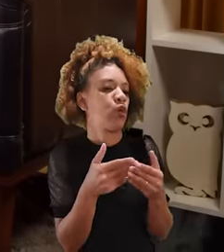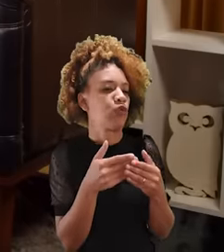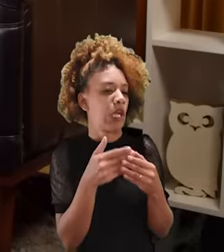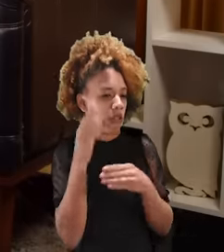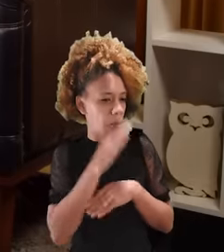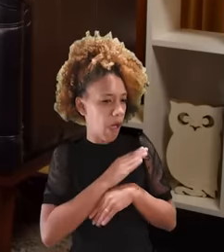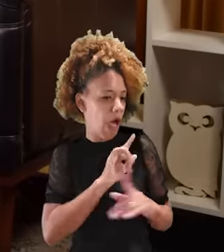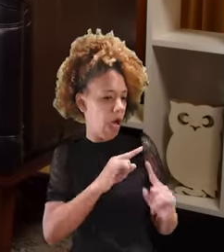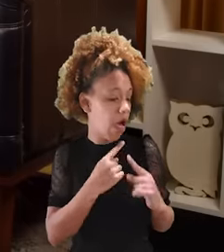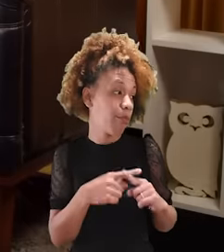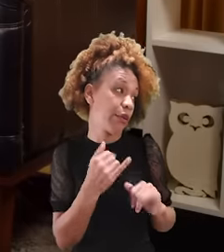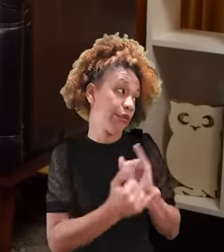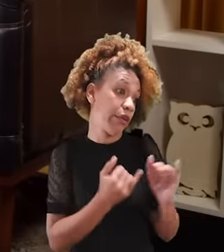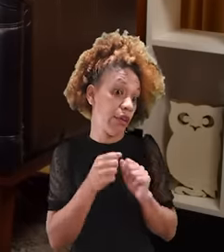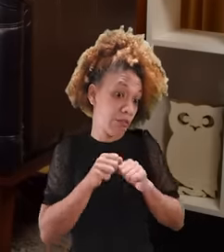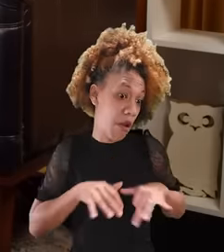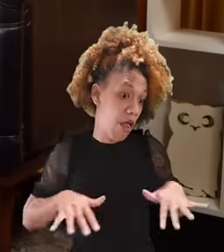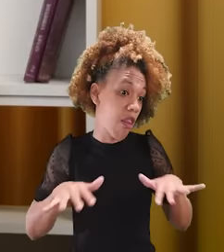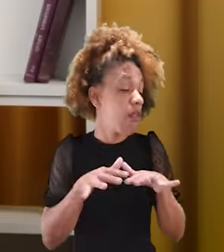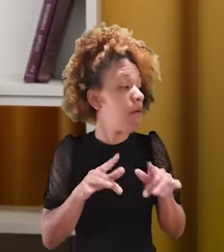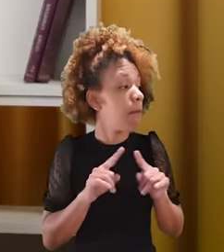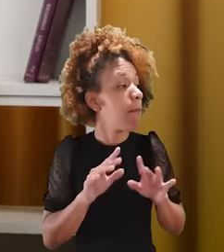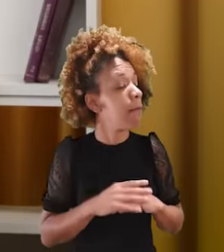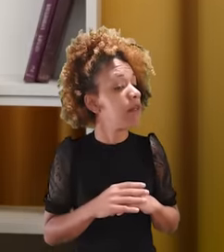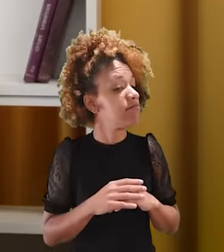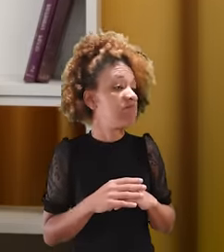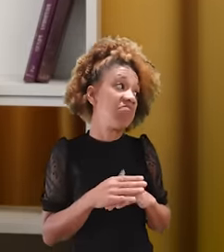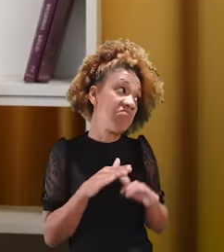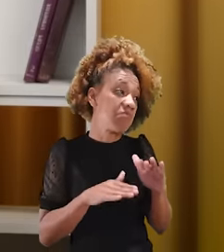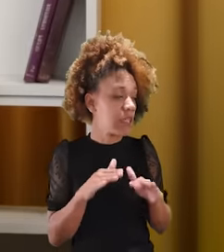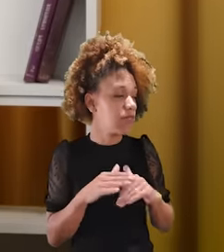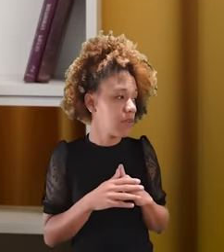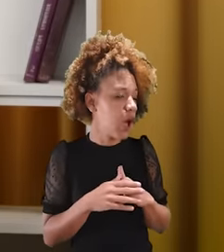mim porque agora a internet ela tá Ampla Então as pessoas elas te descem a lenha porque você